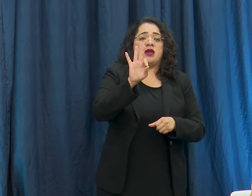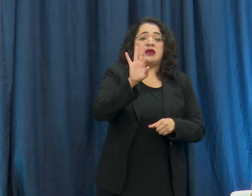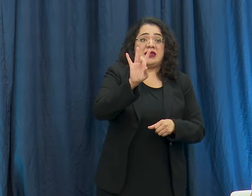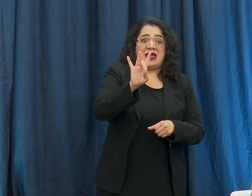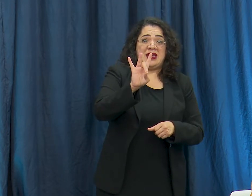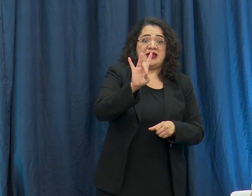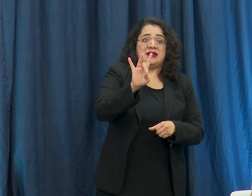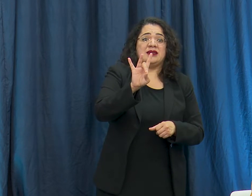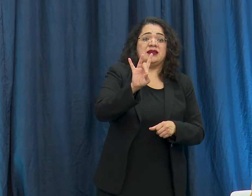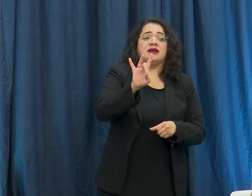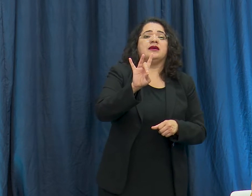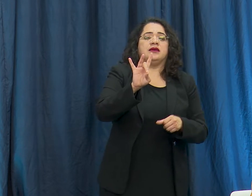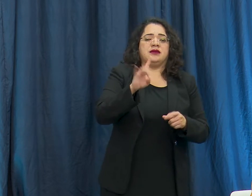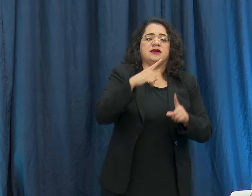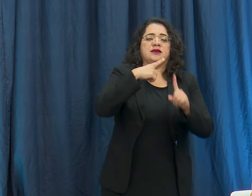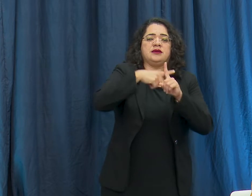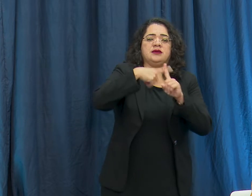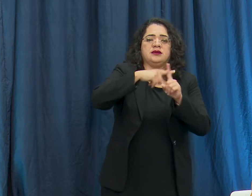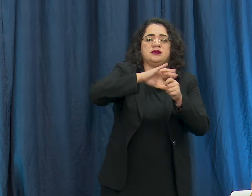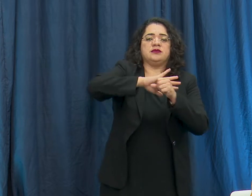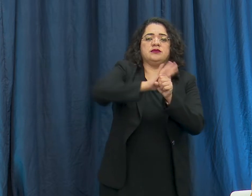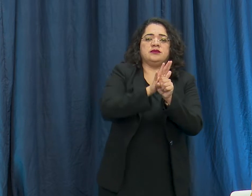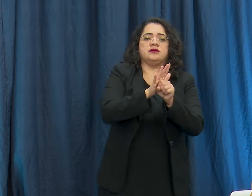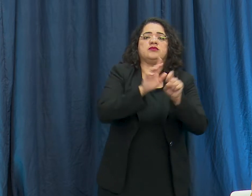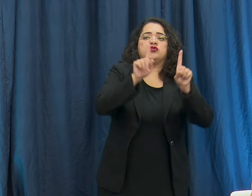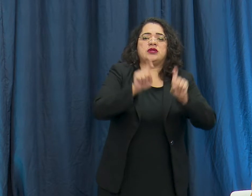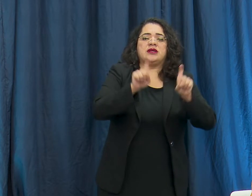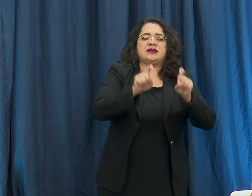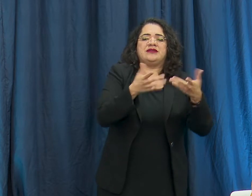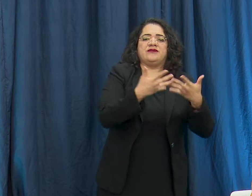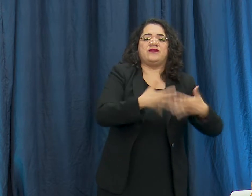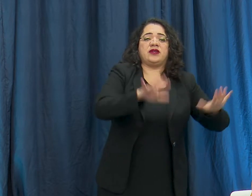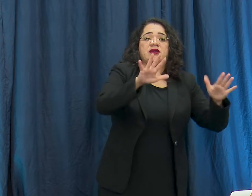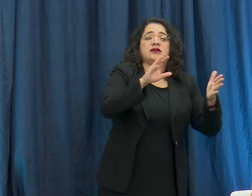on recibido prevas positive asda coronavirus chaney entos se sienta he